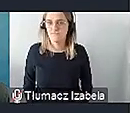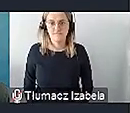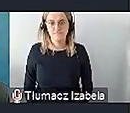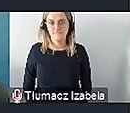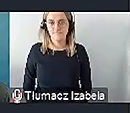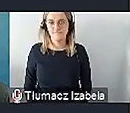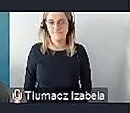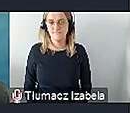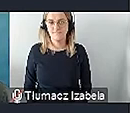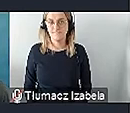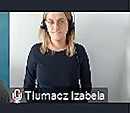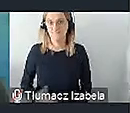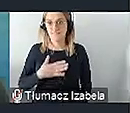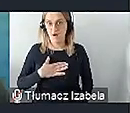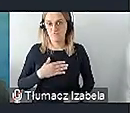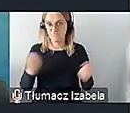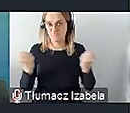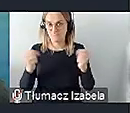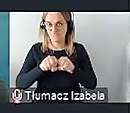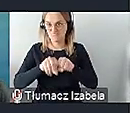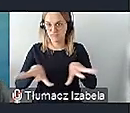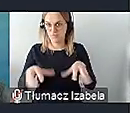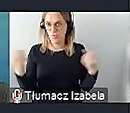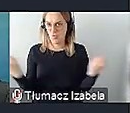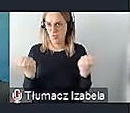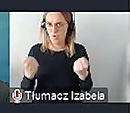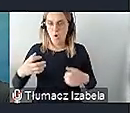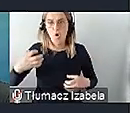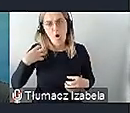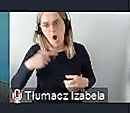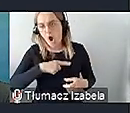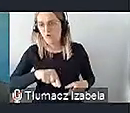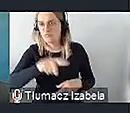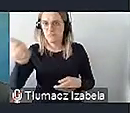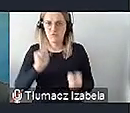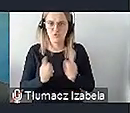Ale mamy responsywną grupę dzisiaj. Super. Bardzo szybko zlatują państwa odpowiedzi.